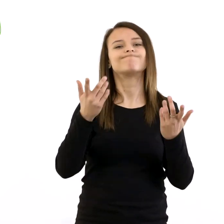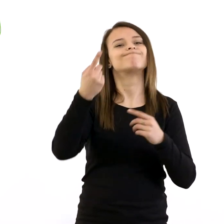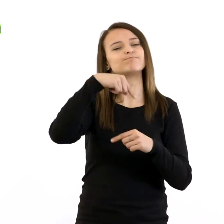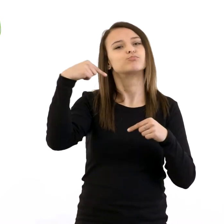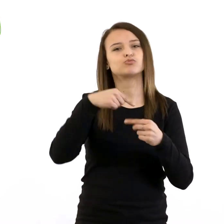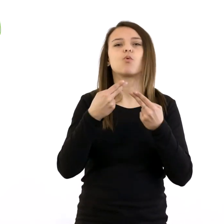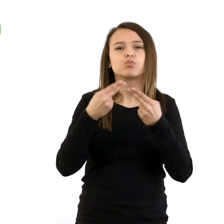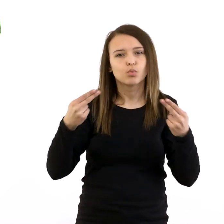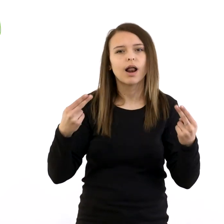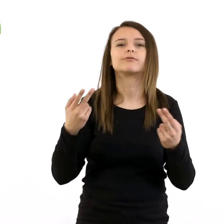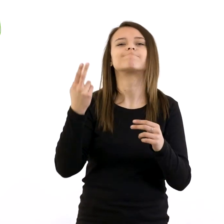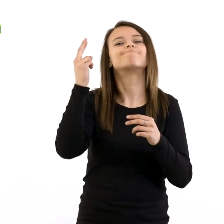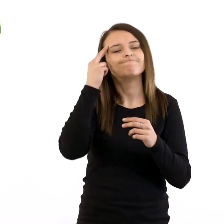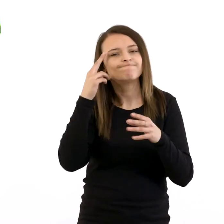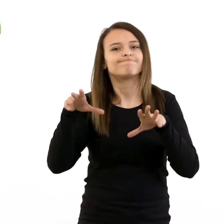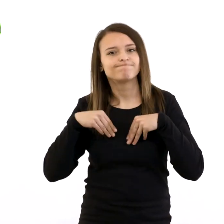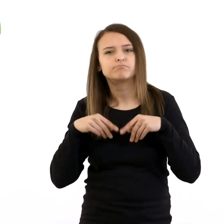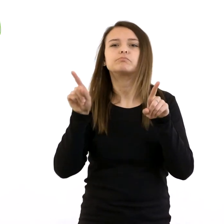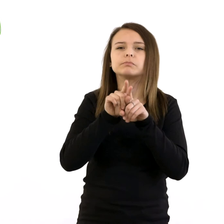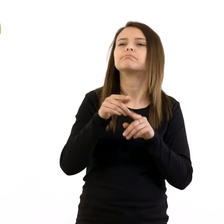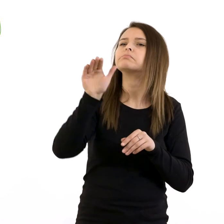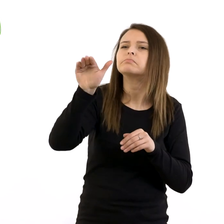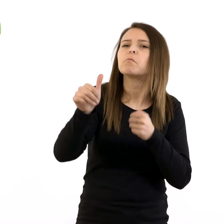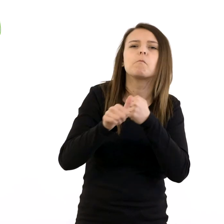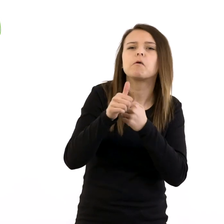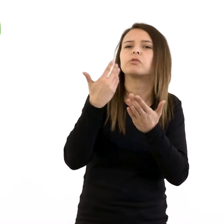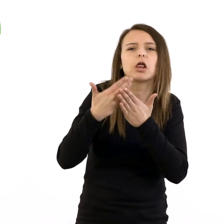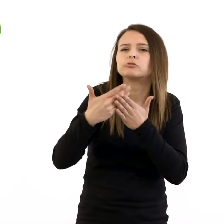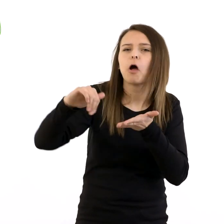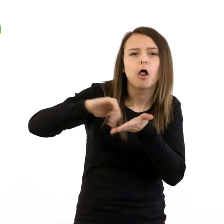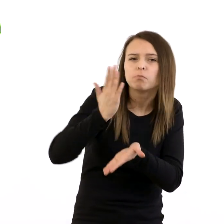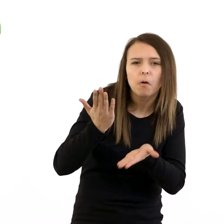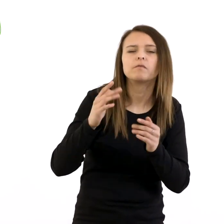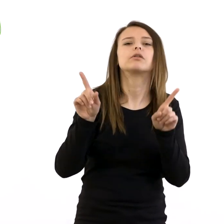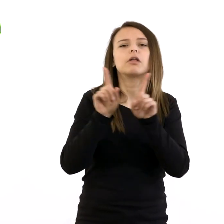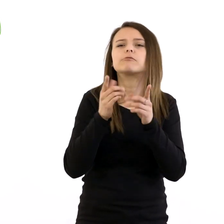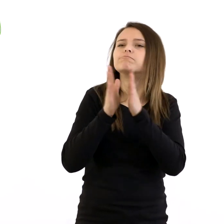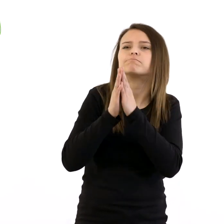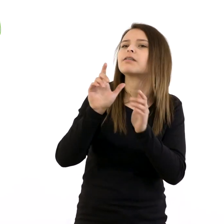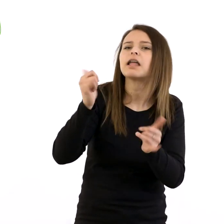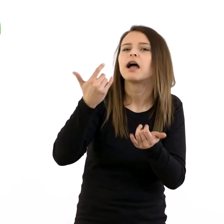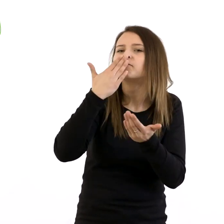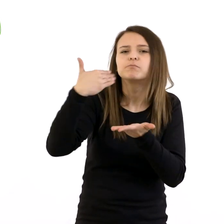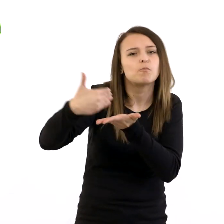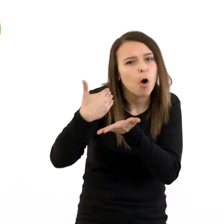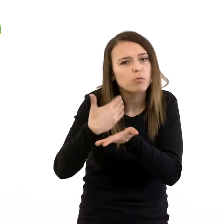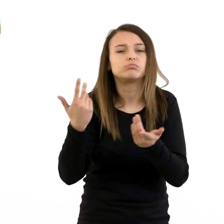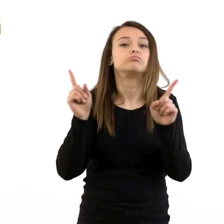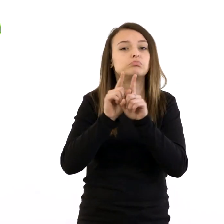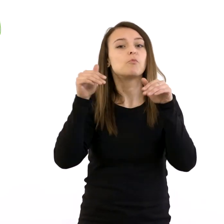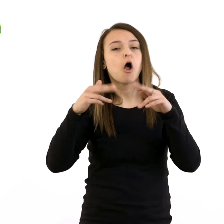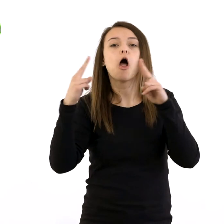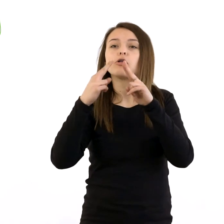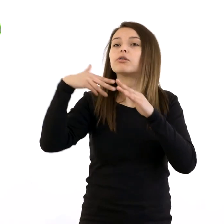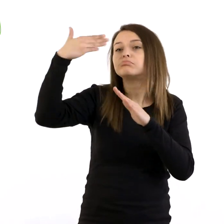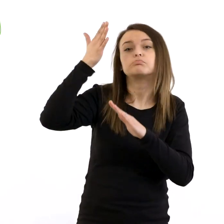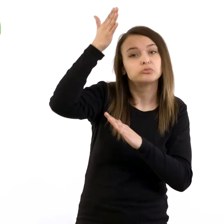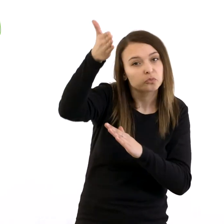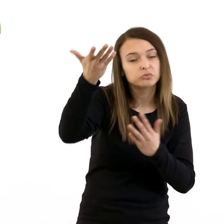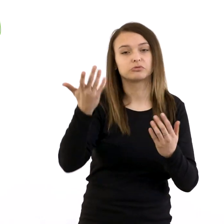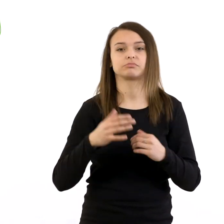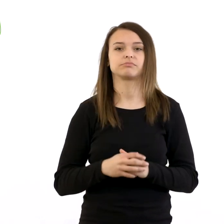należy przyjąć ją kulturalnie, spytać o powody odmowy i ewentualnie poprosić o poradę i kontakt w przyszłości